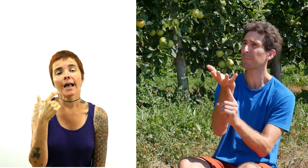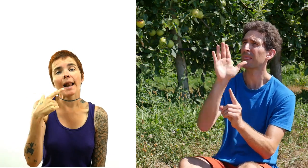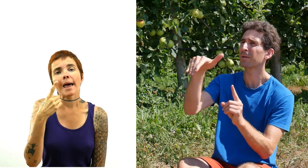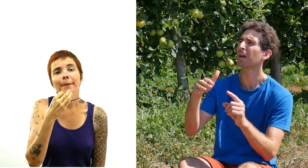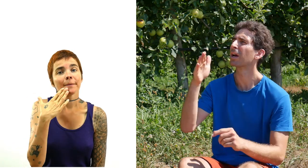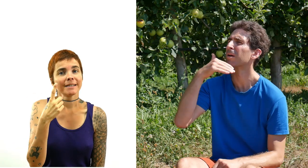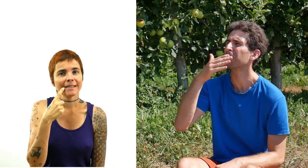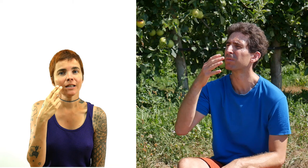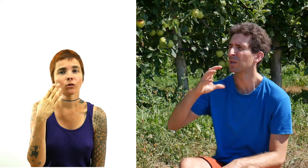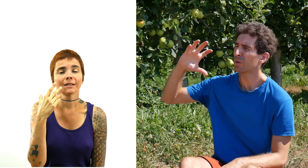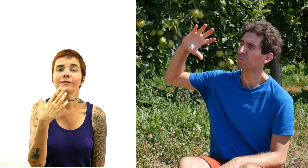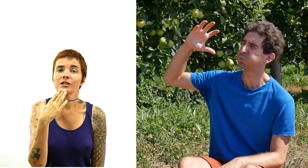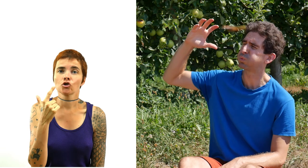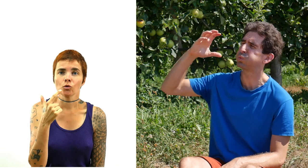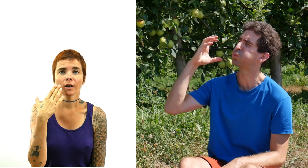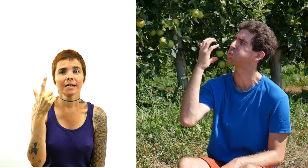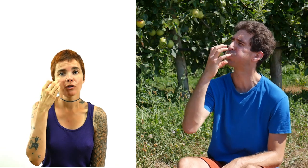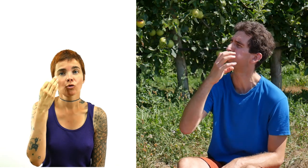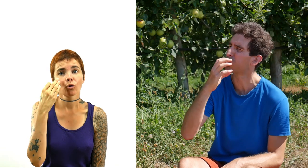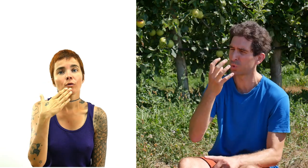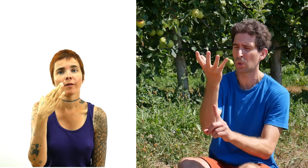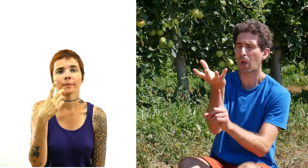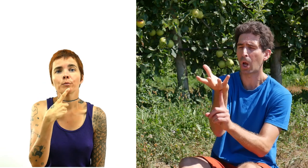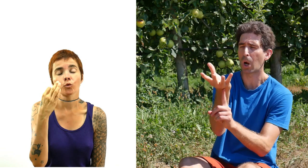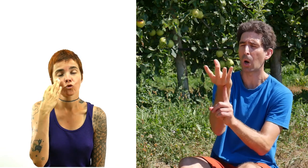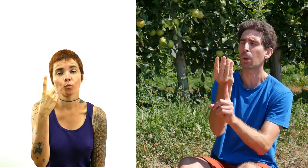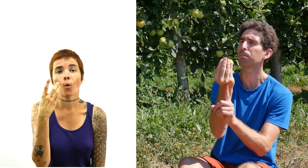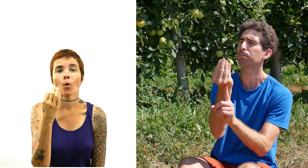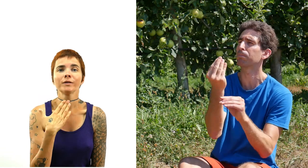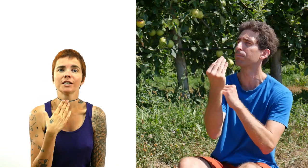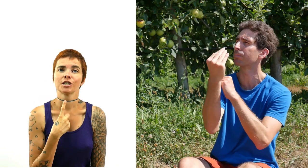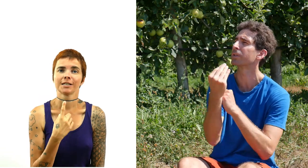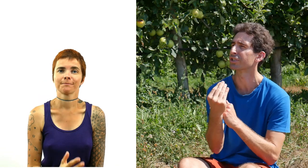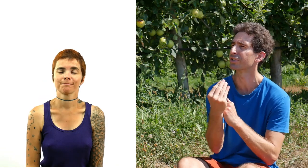L’après-midi, quand il fait chaud, il se referme pour se protéger.